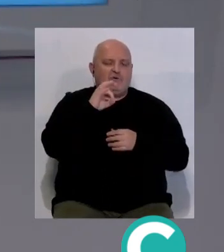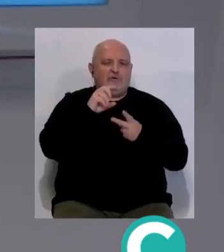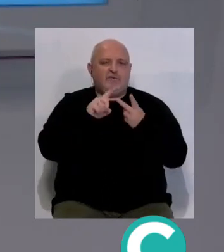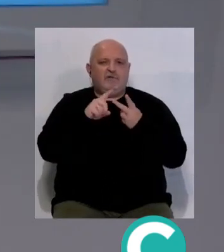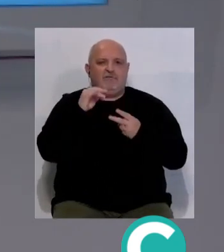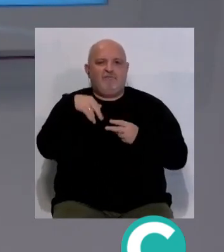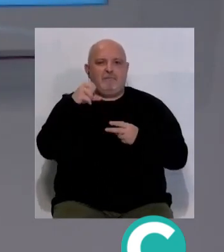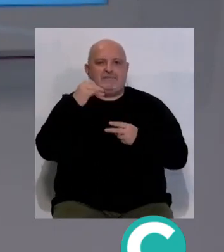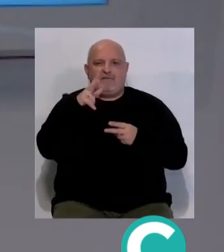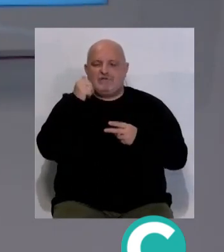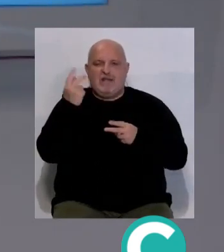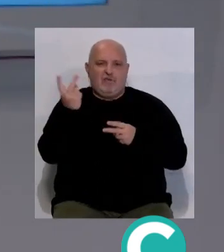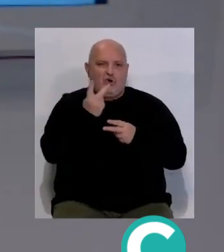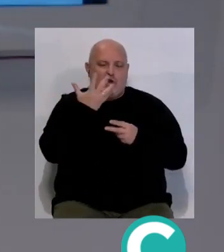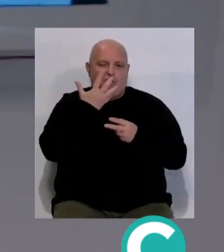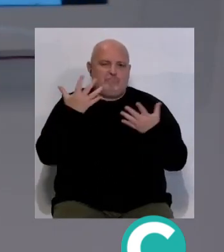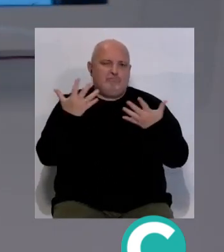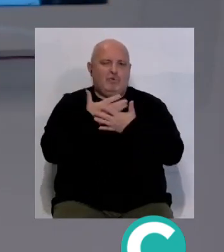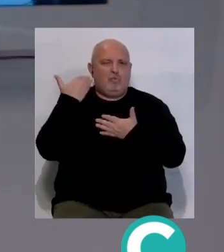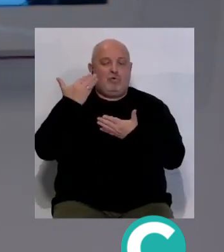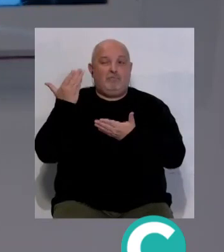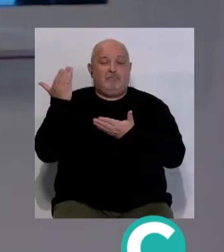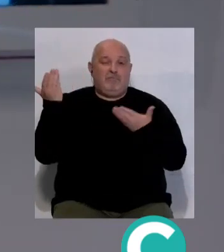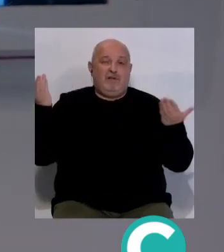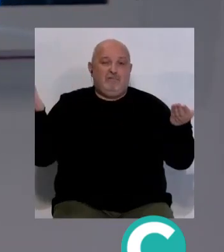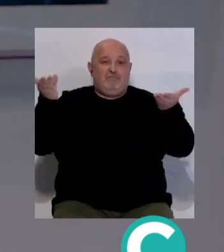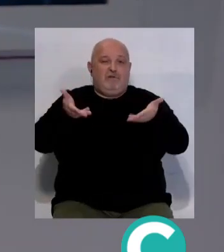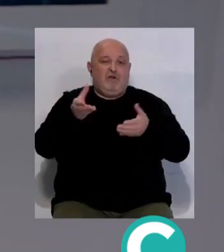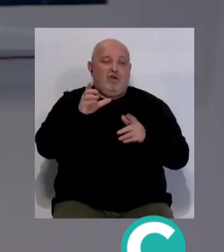ferm salvoch una integración que solicitaron los consejos escolares de los dos centros a